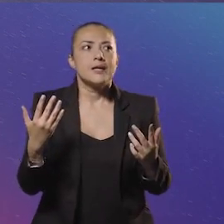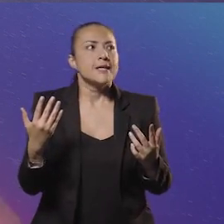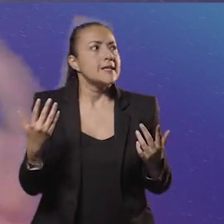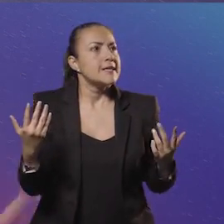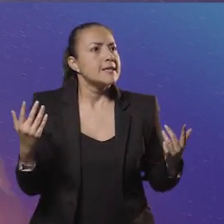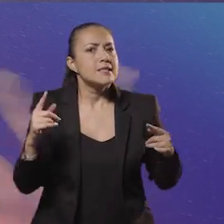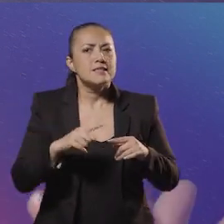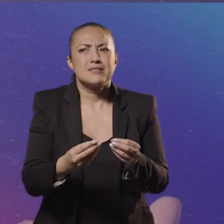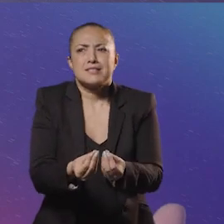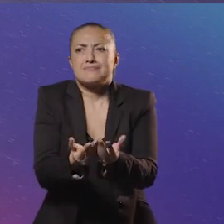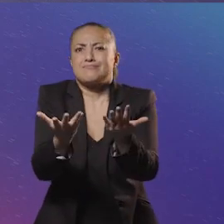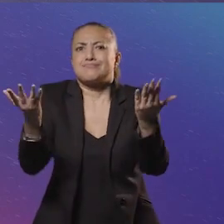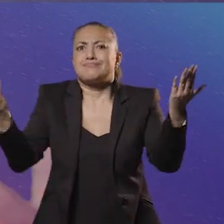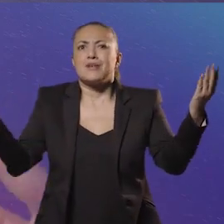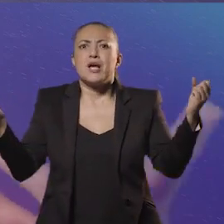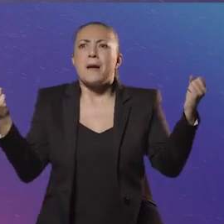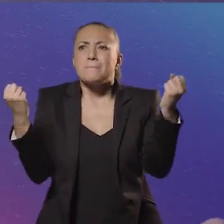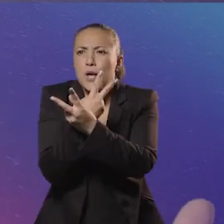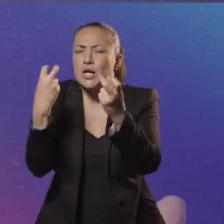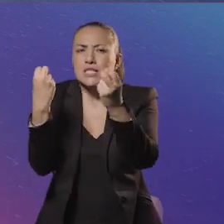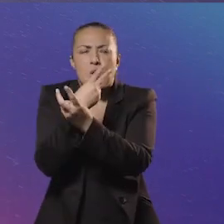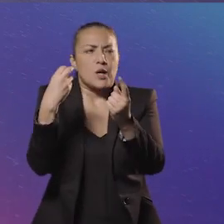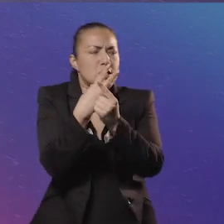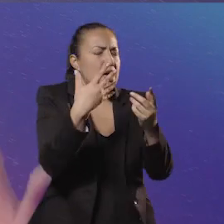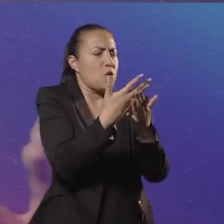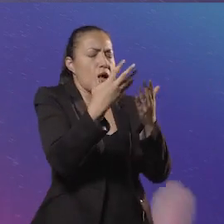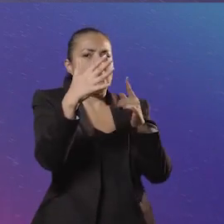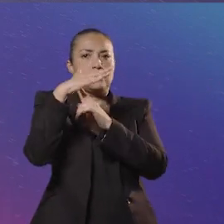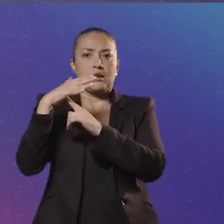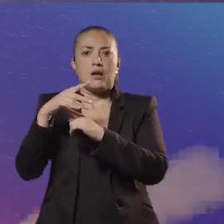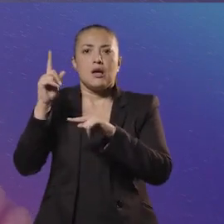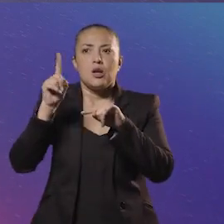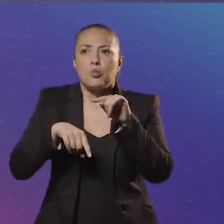o una multiplicidad de violencias que no se pueden esconder las personas